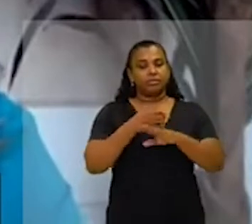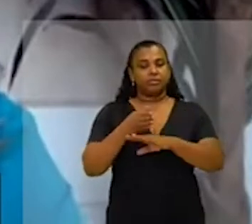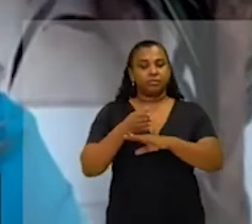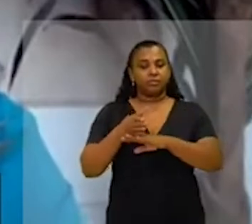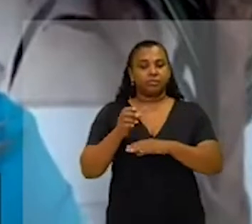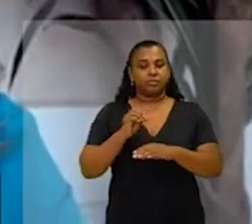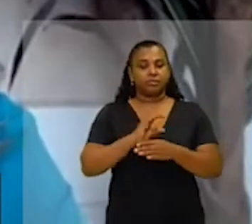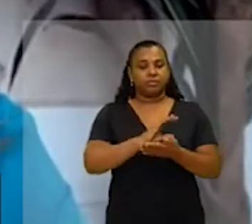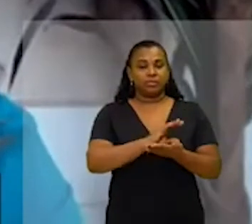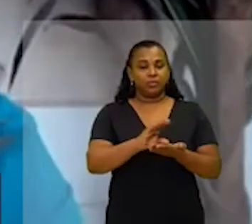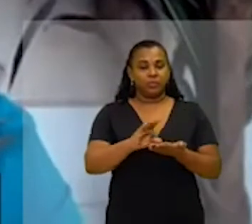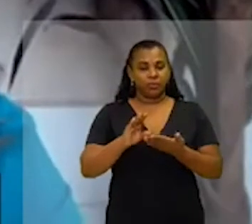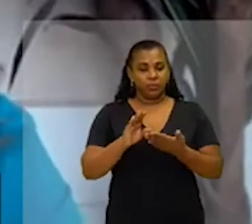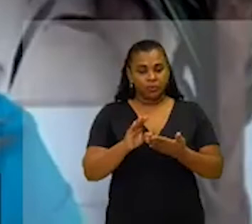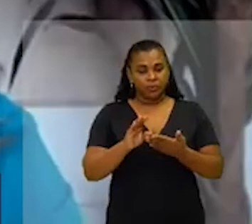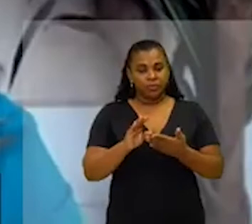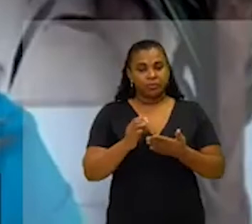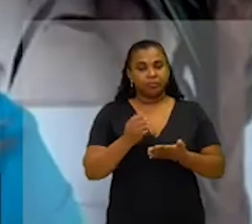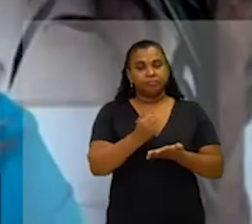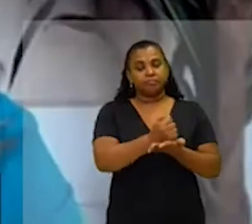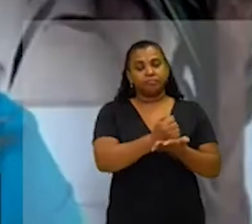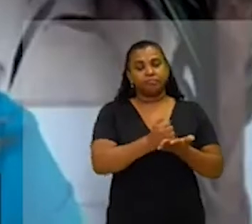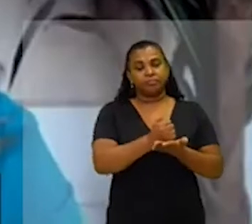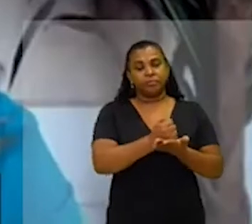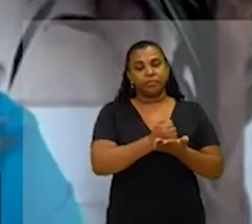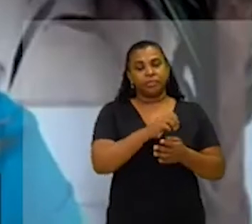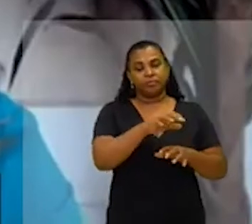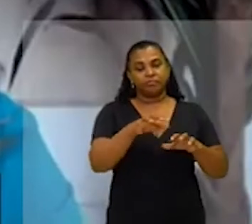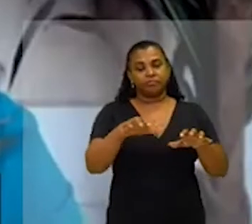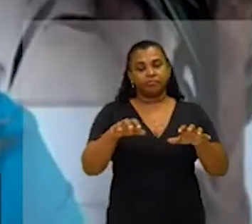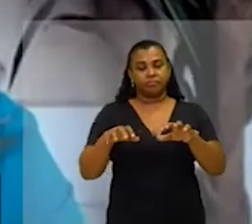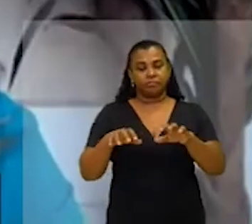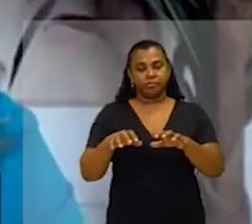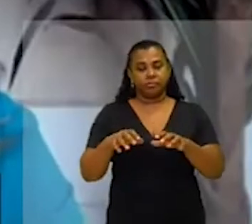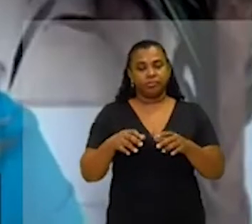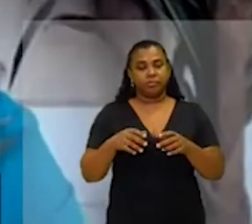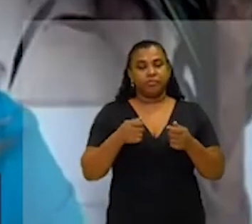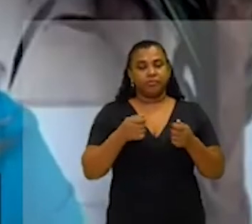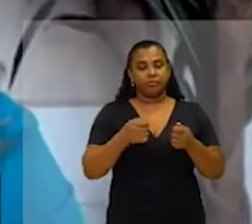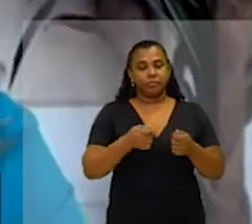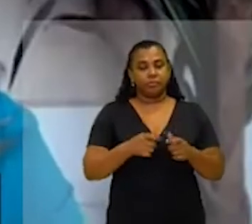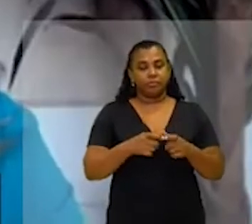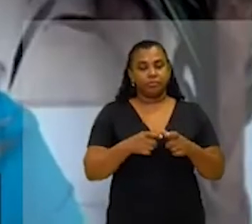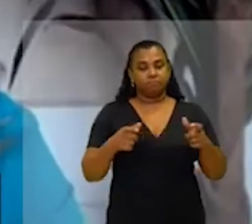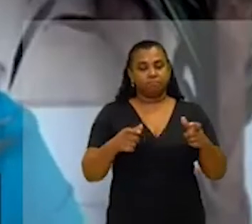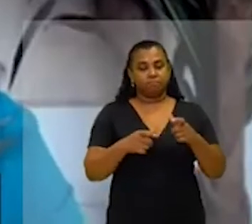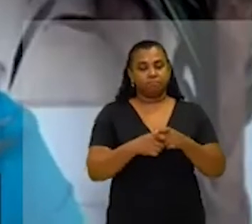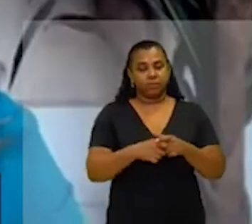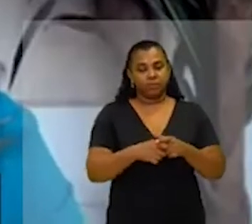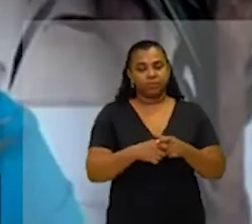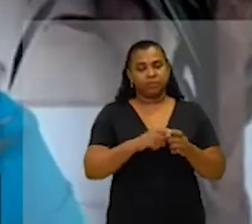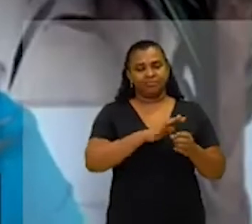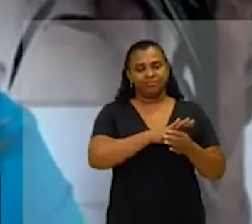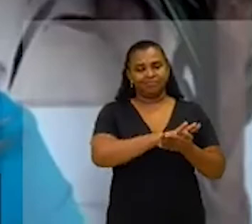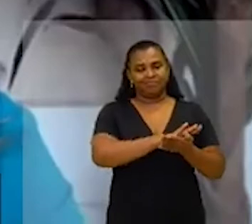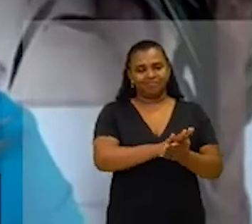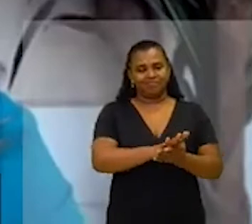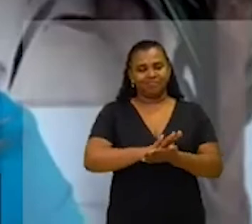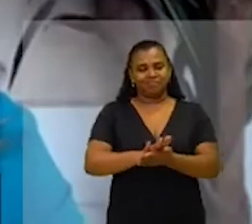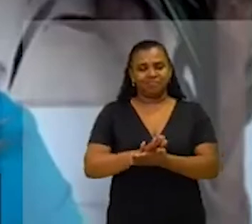interseccionalidade afirmação das minorias hoje estão alisados São à margem do processo eleitoral